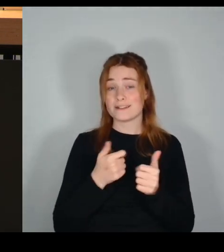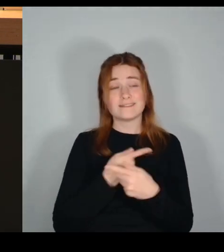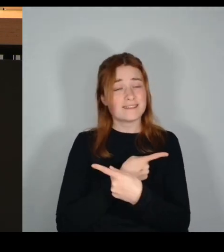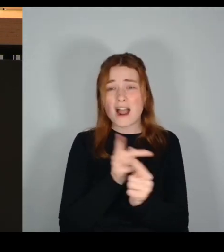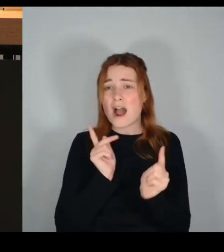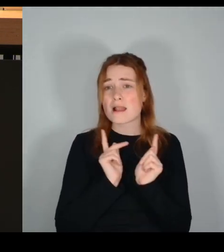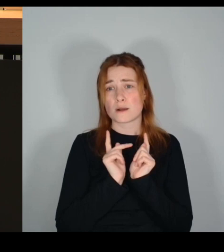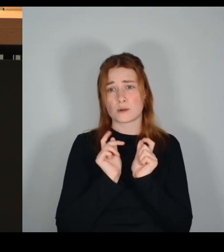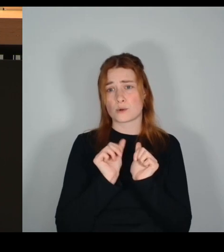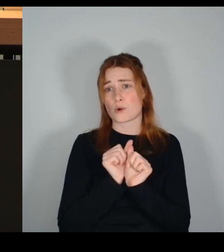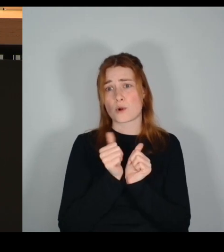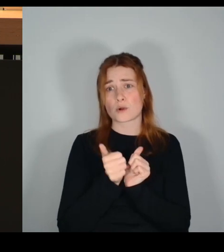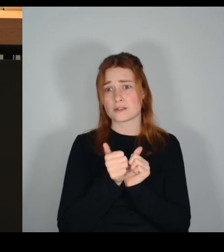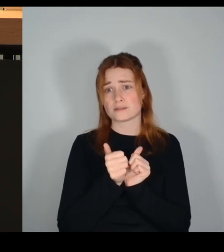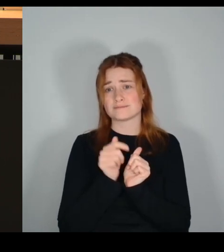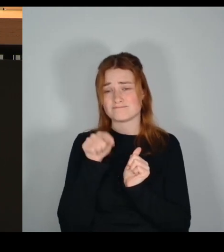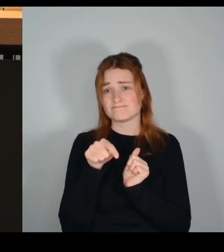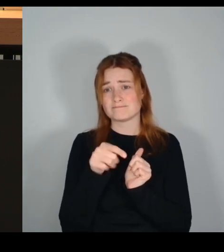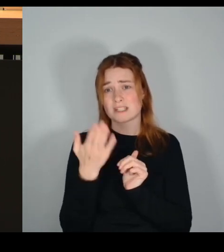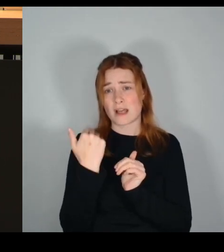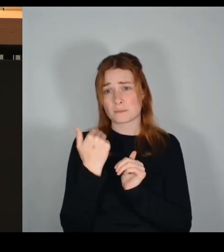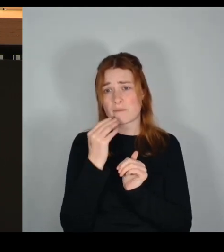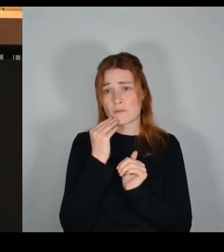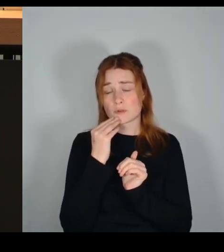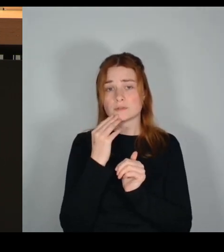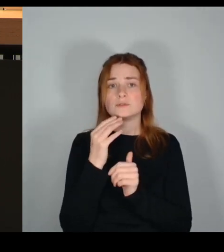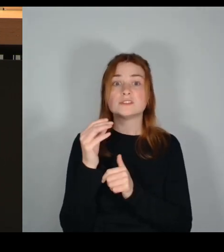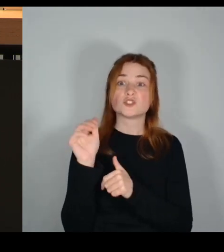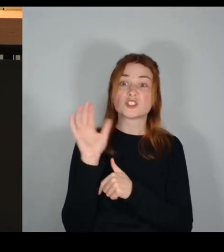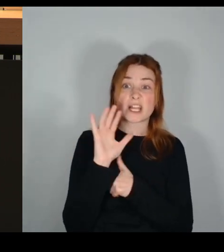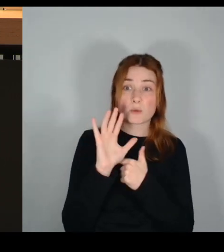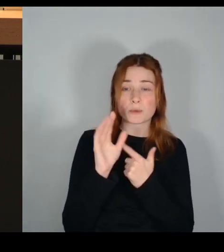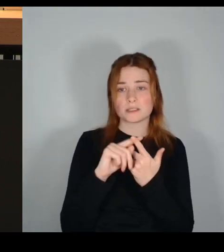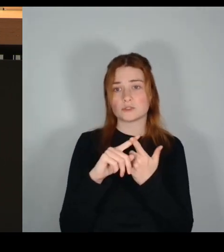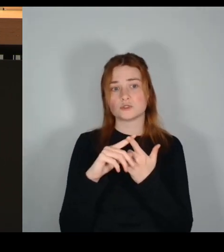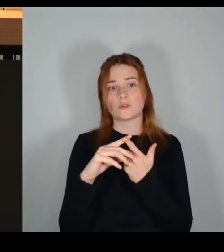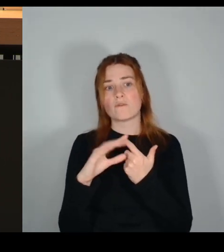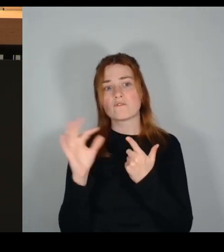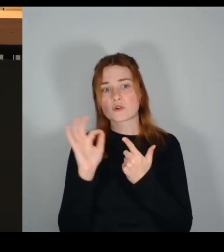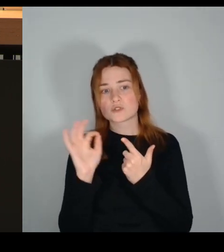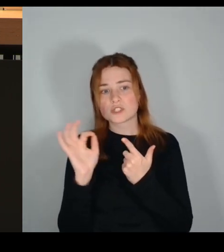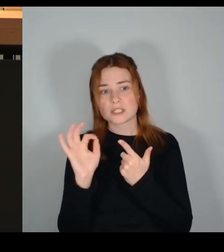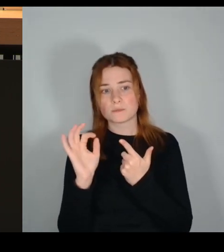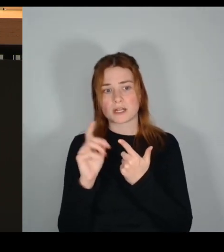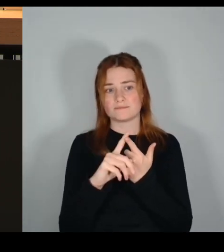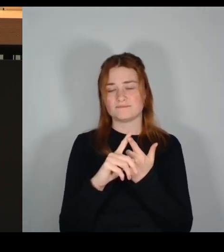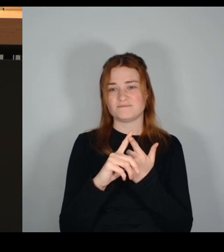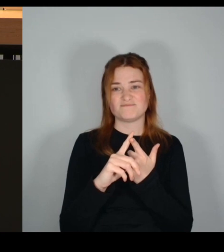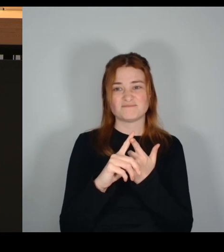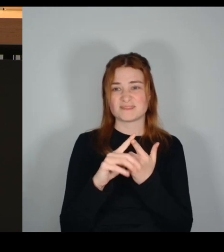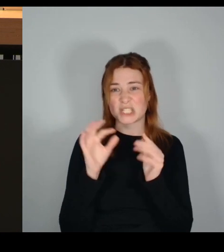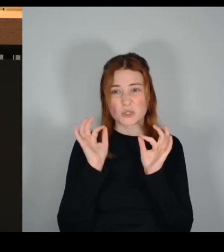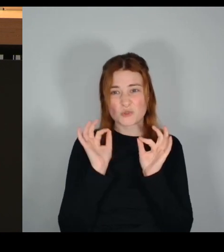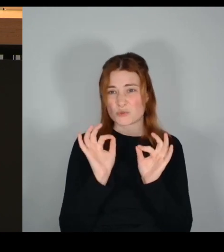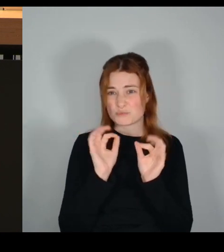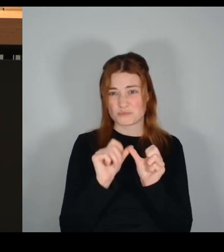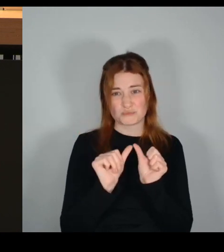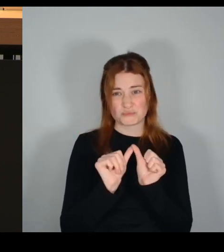hat Natur und Mensch kein Glück. Bis heute nicht. Das Ausmaß der Katastrophe ist gigantisch.